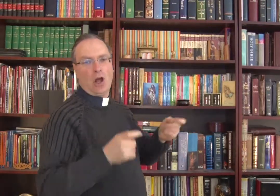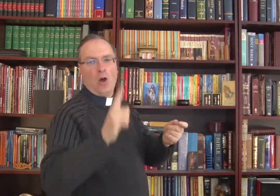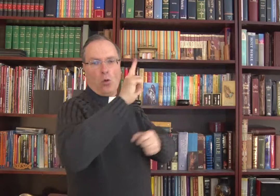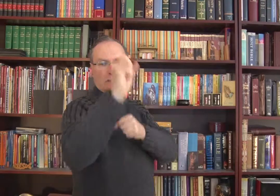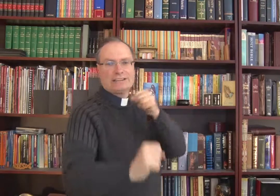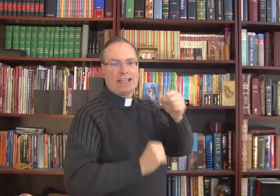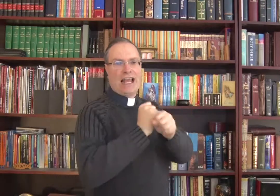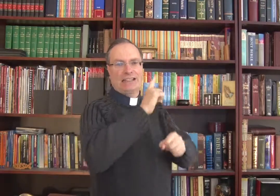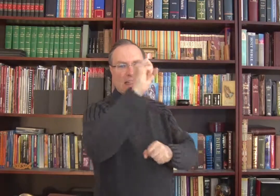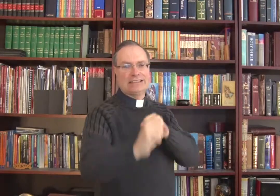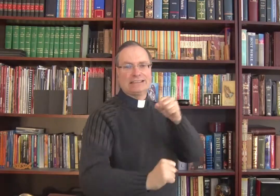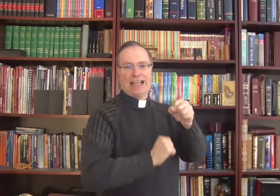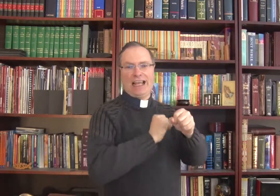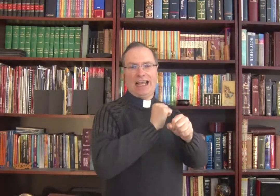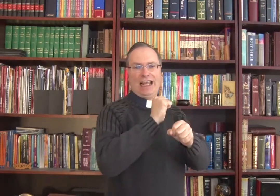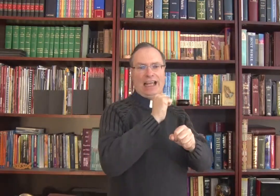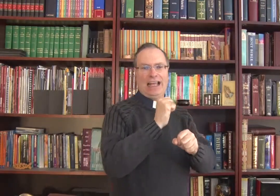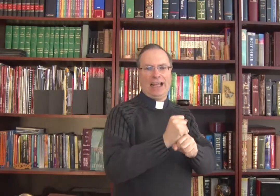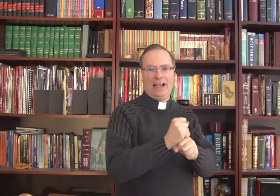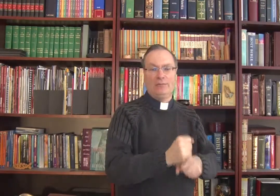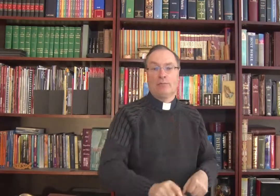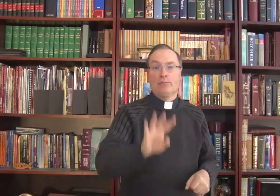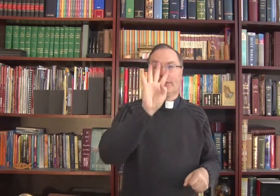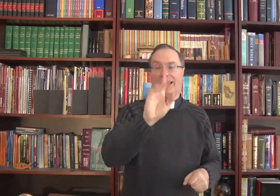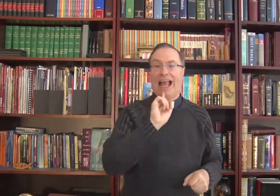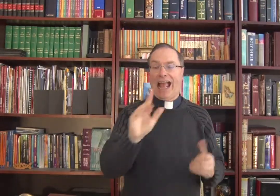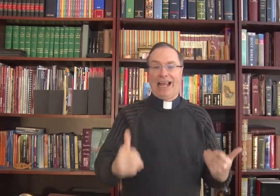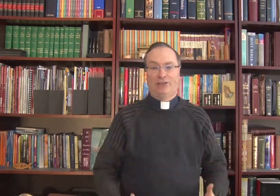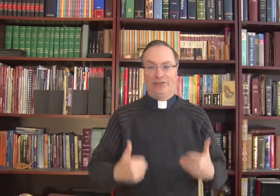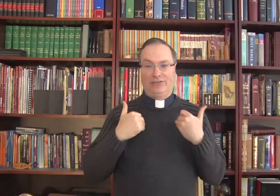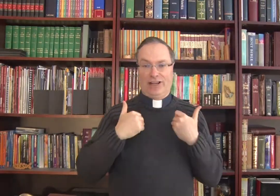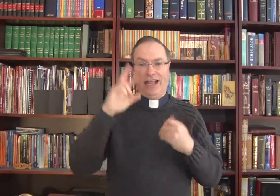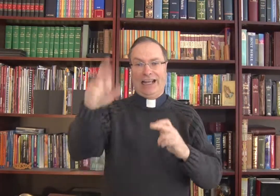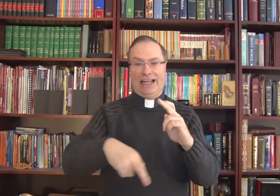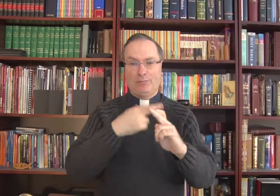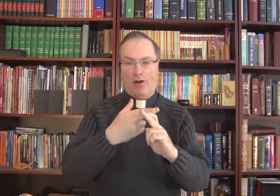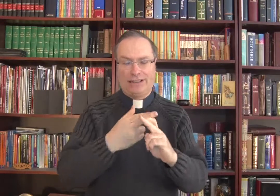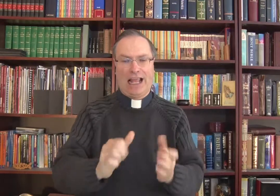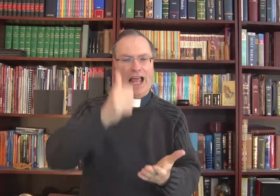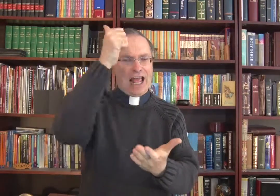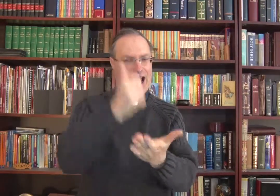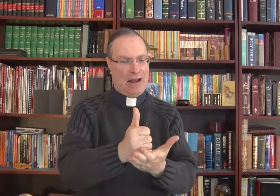aux siècles des siècles!» Les quatre êtres vivants répondaient: «Amen!»